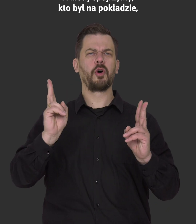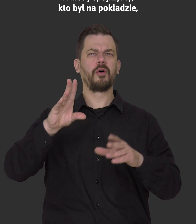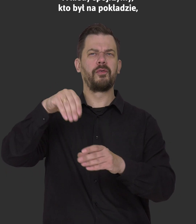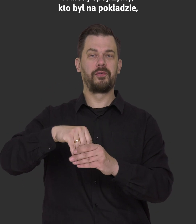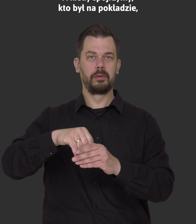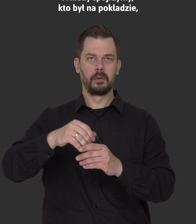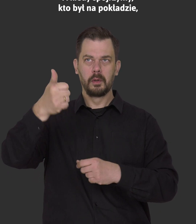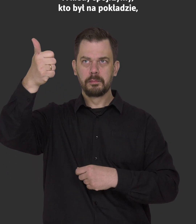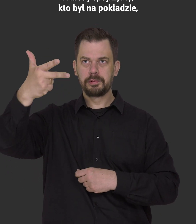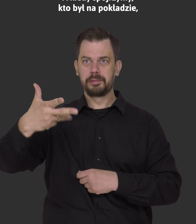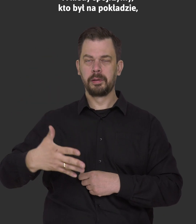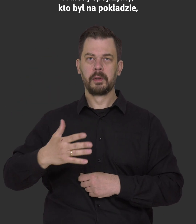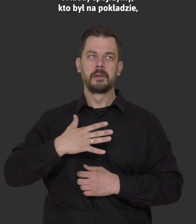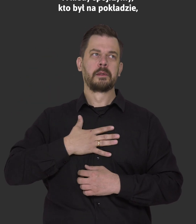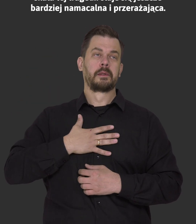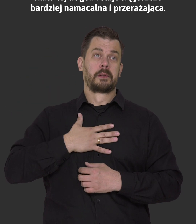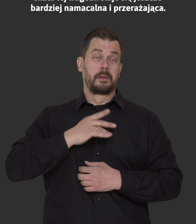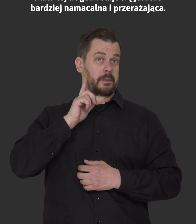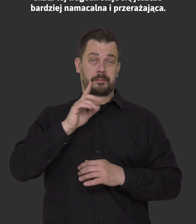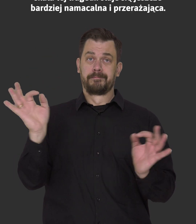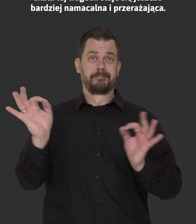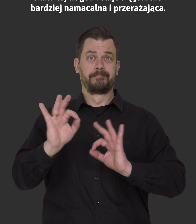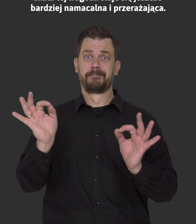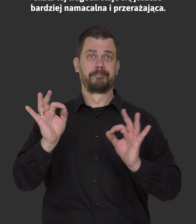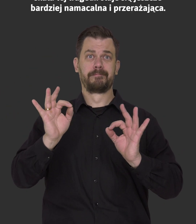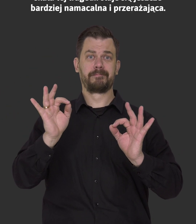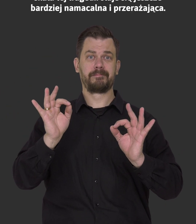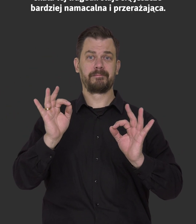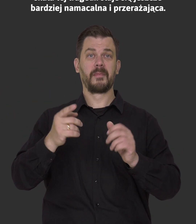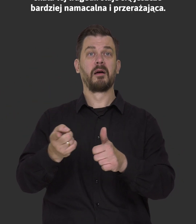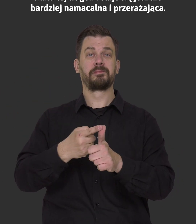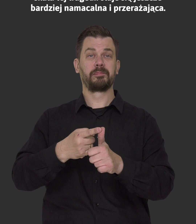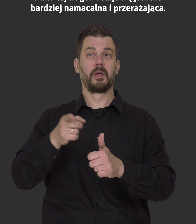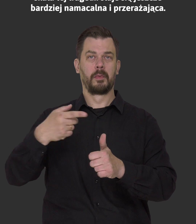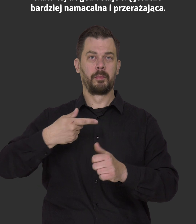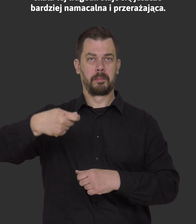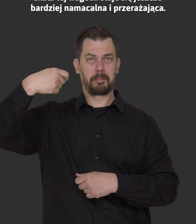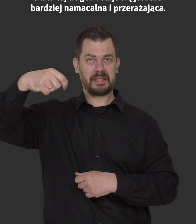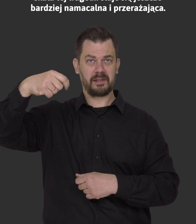A kiedy spojrzymy, kto był na pokładzie, skala tej tragedii staje się jeszcze bardziej namacalna i przerażająca.